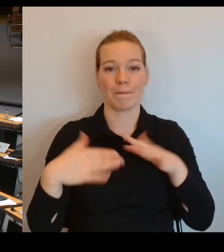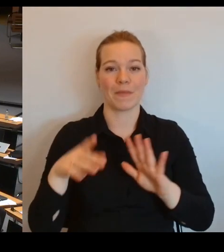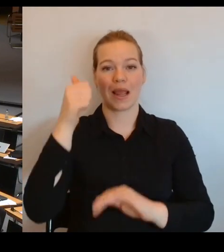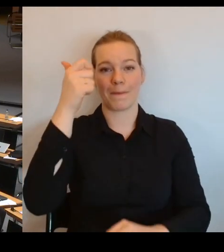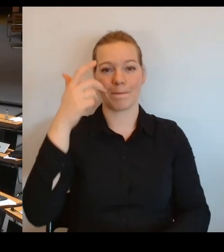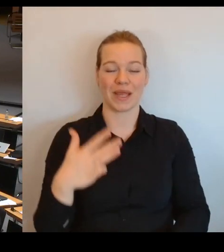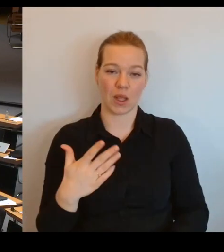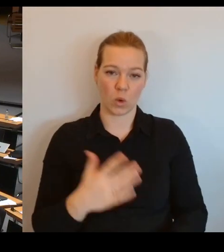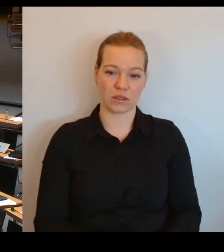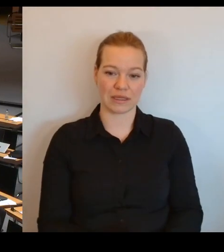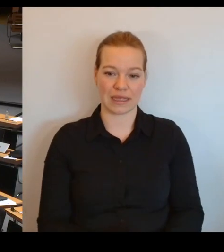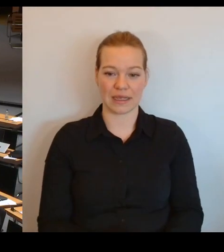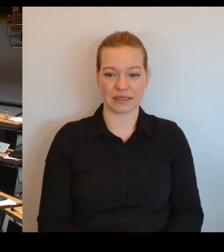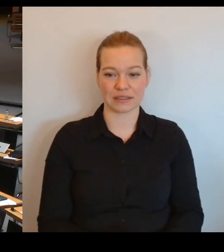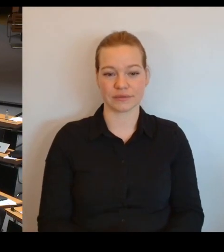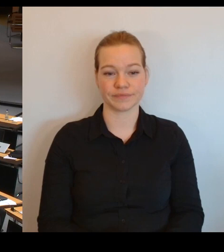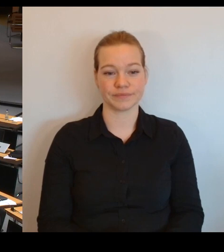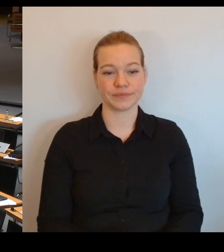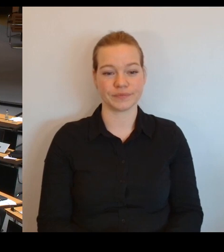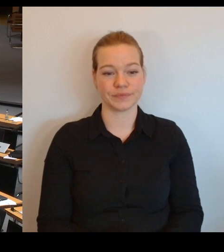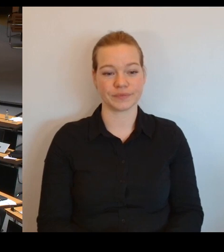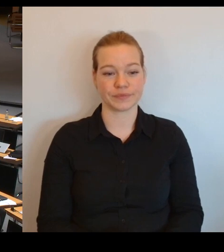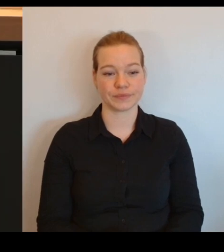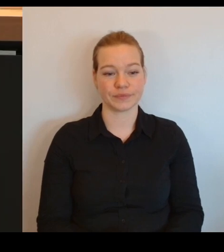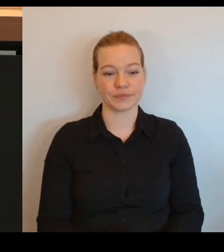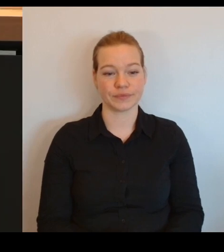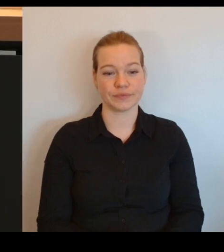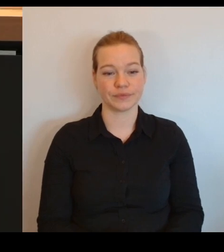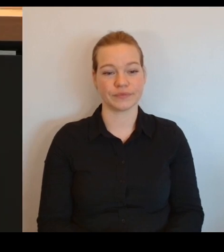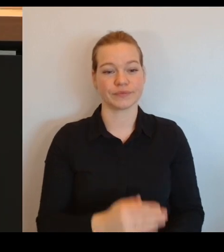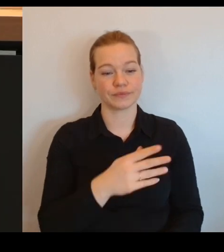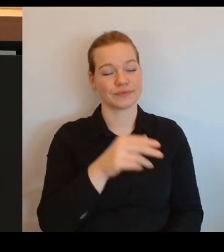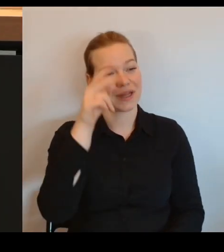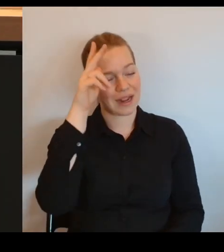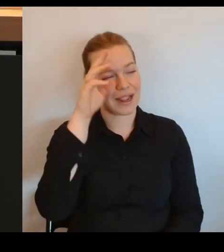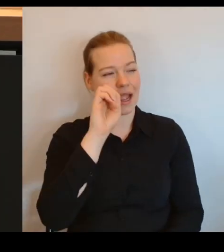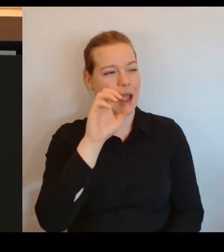Statt also die Fahrpläne wegen des steigenden Personalmangels immer